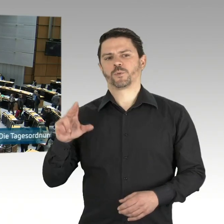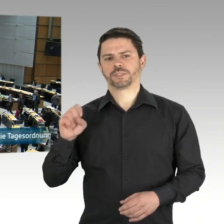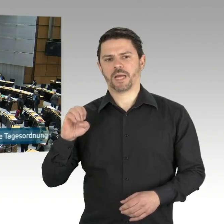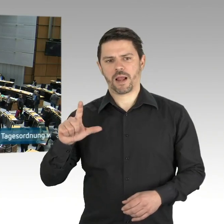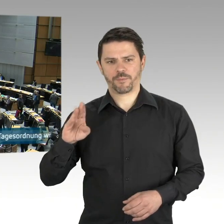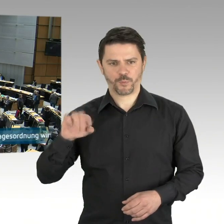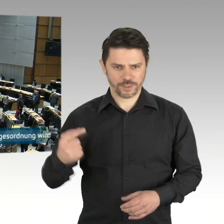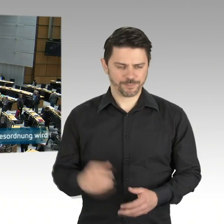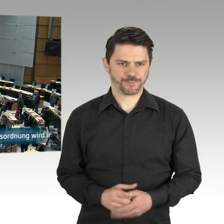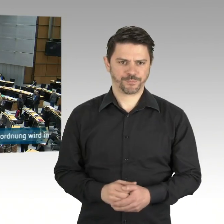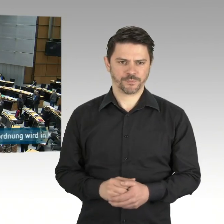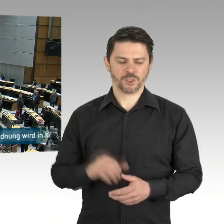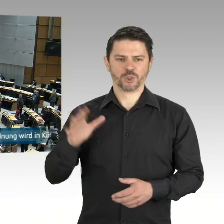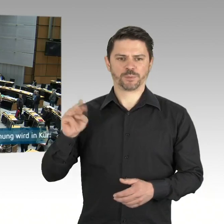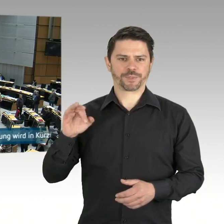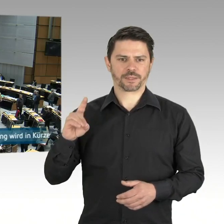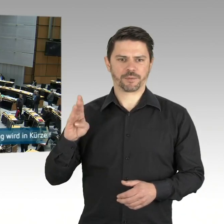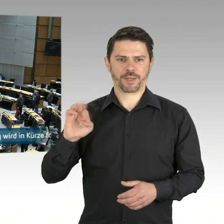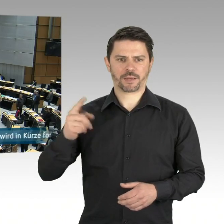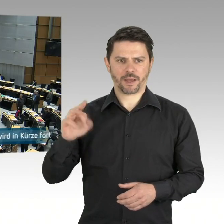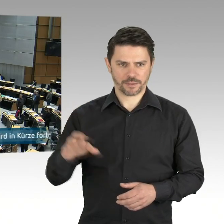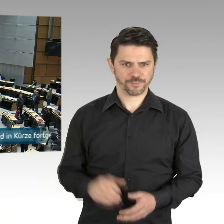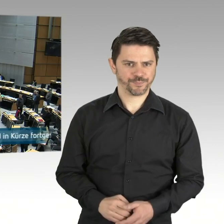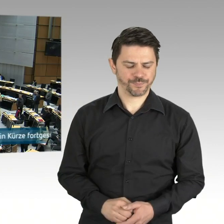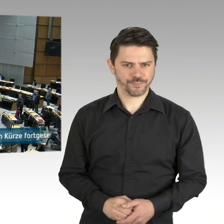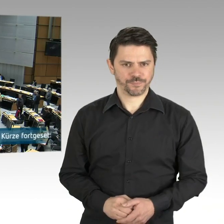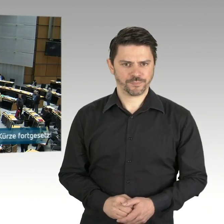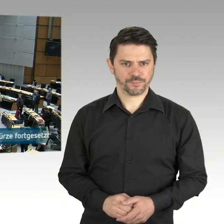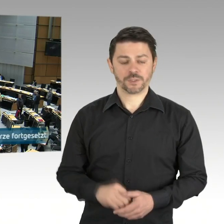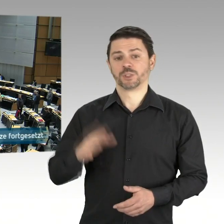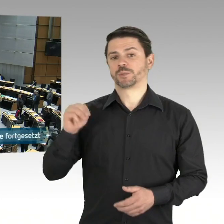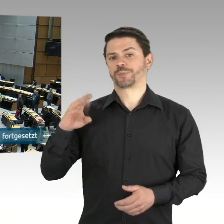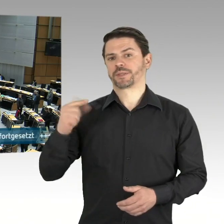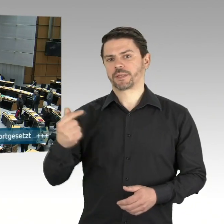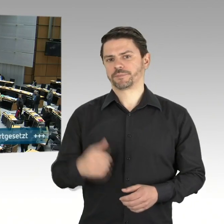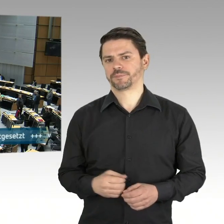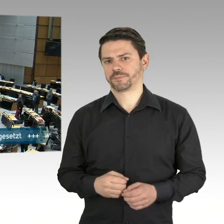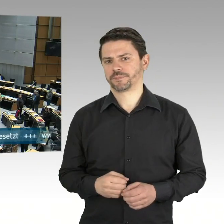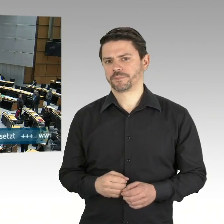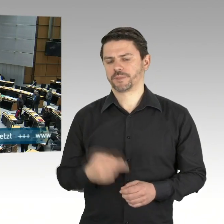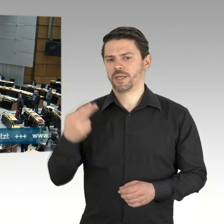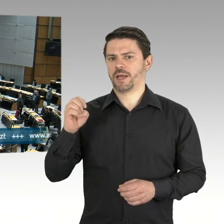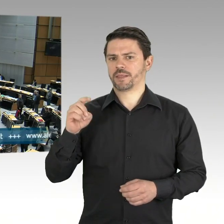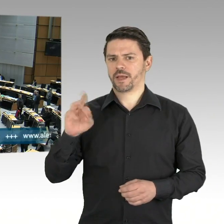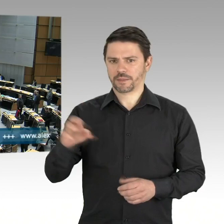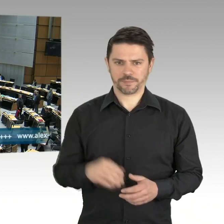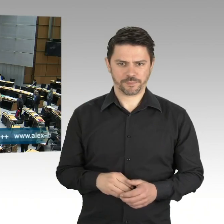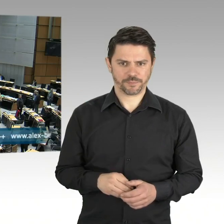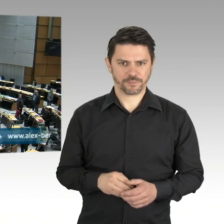Frau Ines Schmidt. Frau Dr. Manuela Schmidt. Herr Stephan Schmidt.